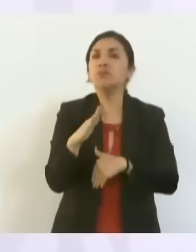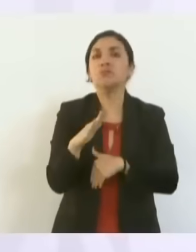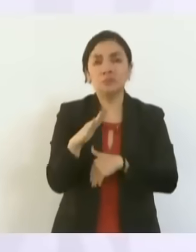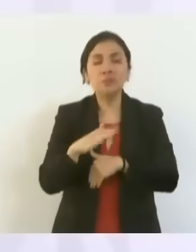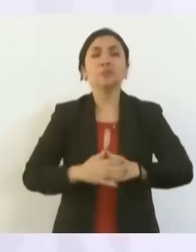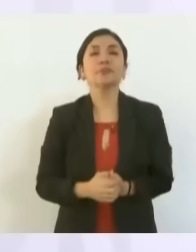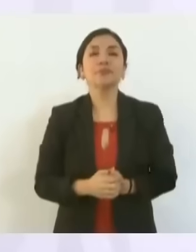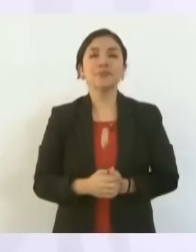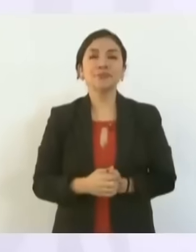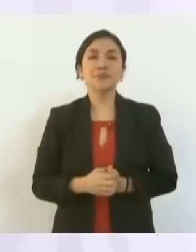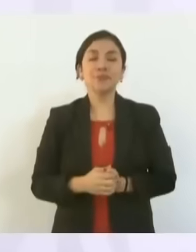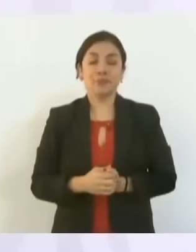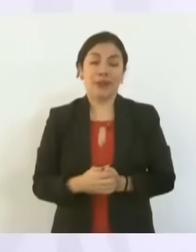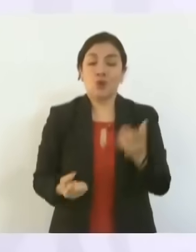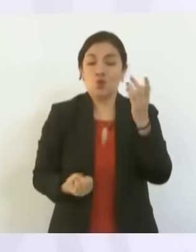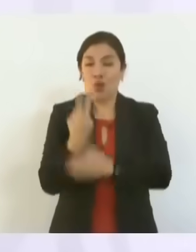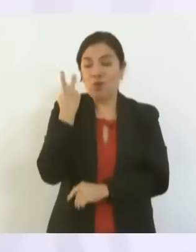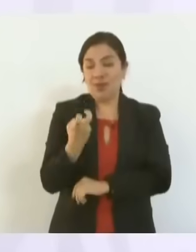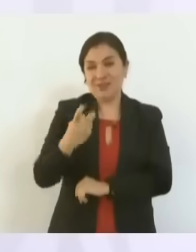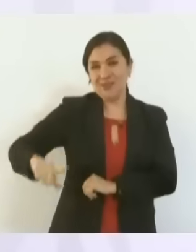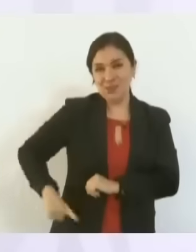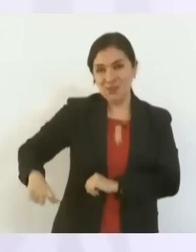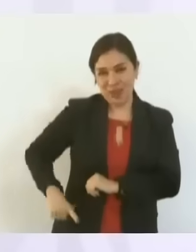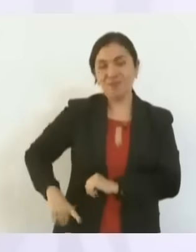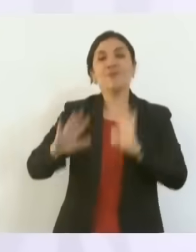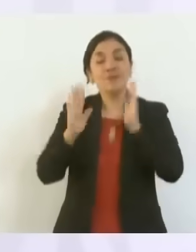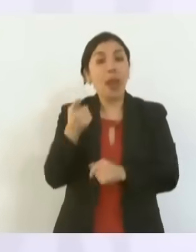Durante la presente administración, por instrucciones de la presidenta de